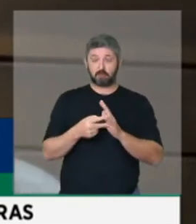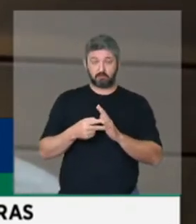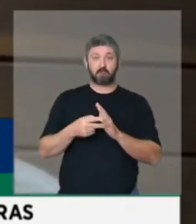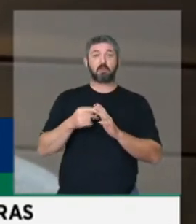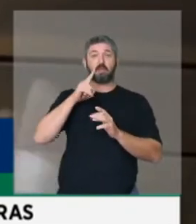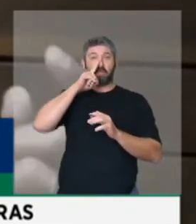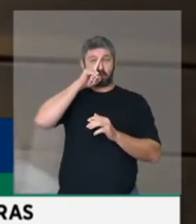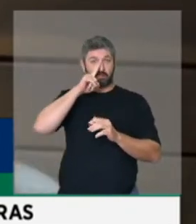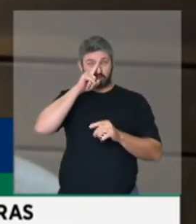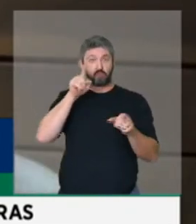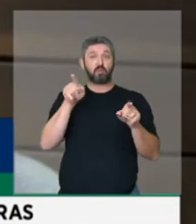GENTE, NÃO, A MAIOR PARTE DESSA CASA QUER ENTREGAR PRO